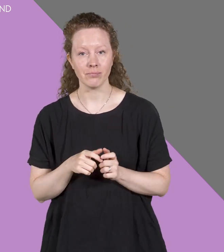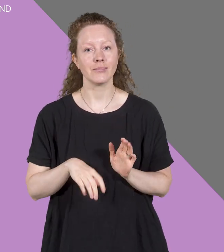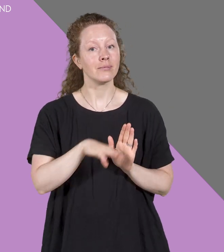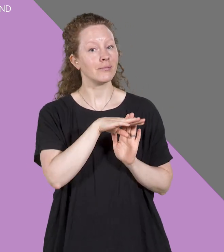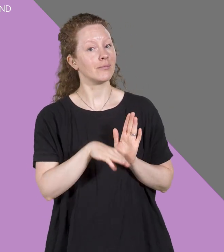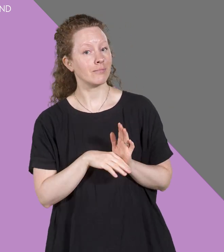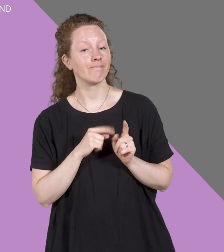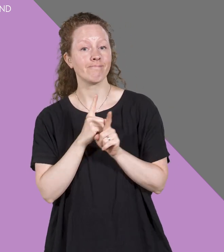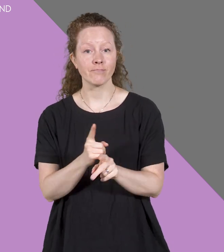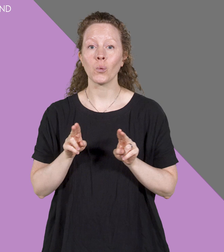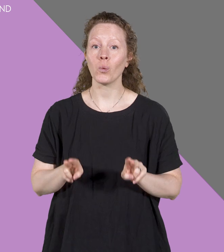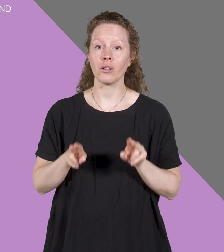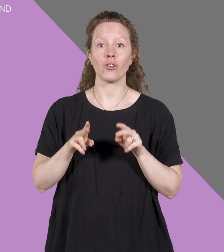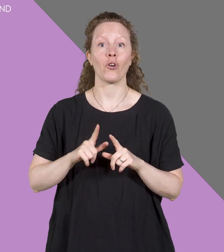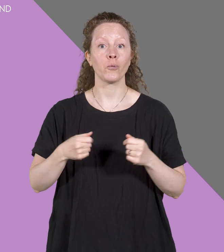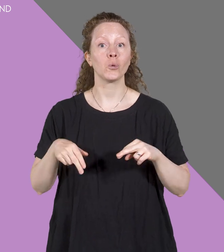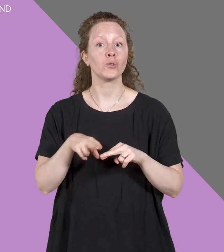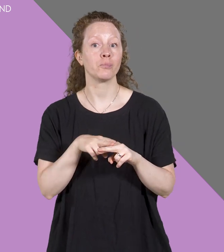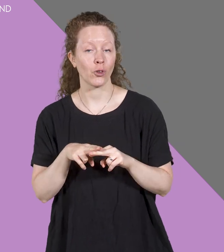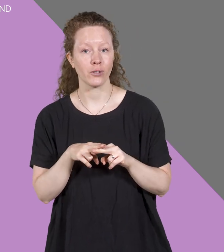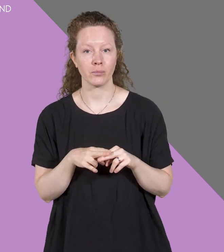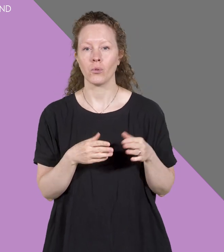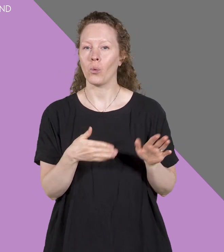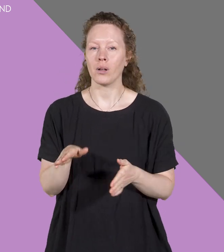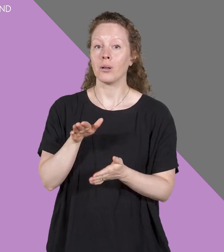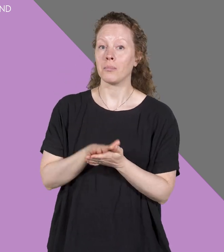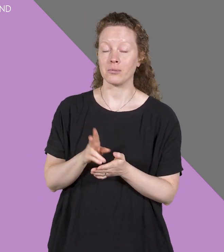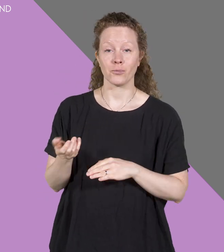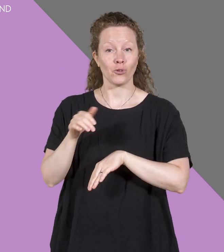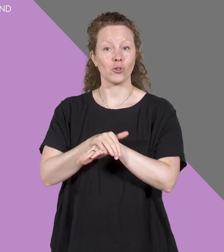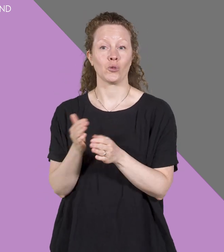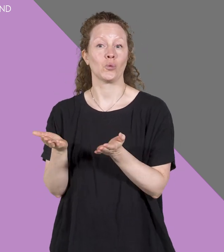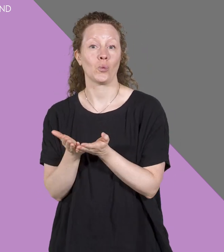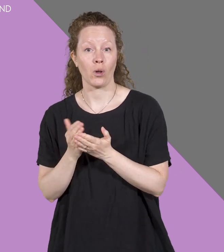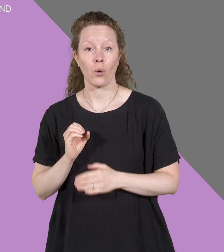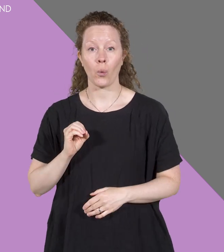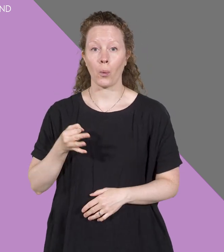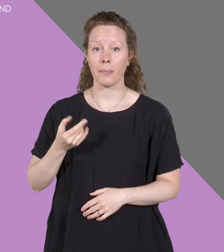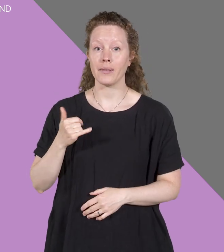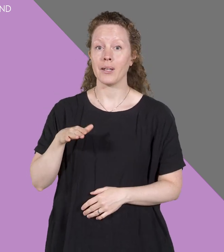till stadgeenligt ordinarie förbundsmöte som ordnas på yrkesskolan Optima -